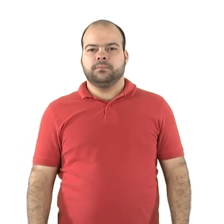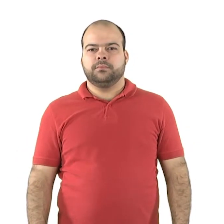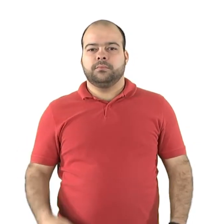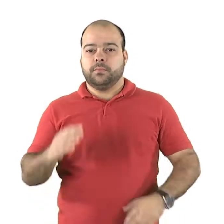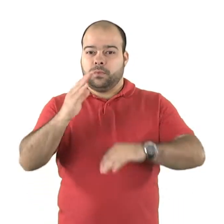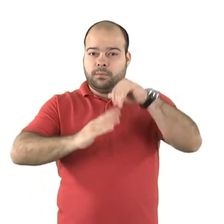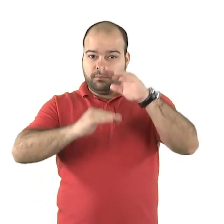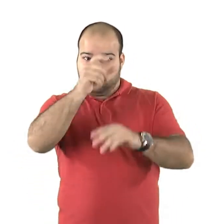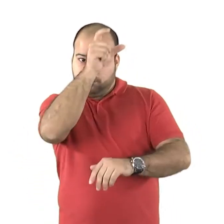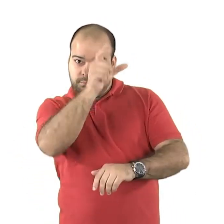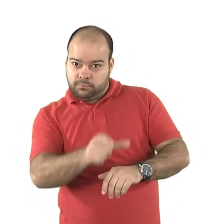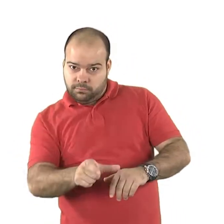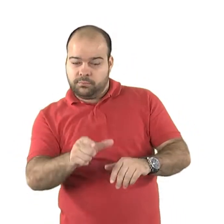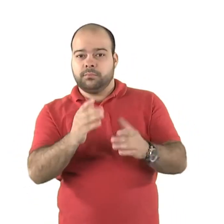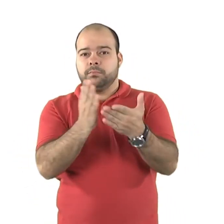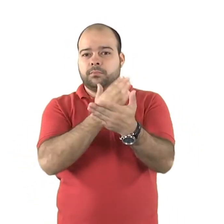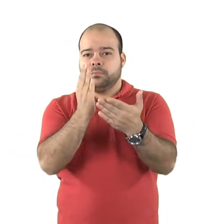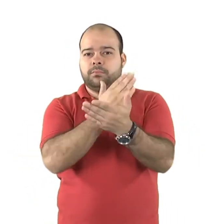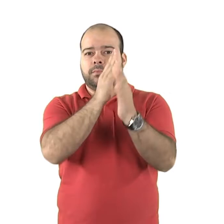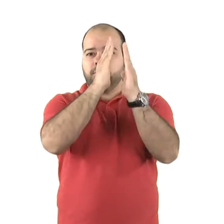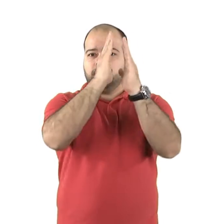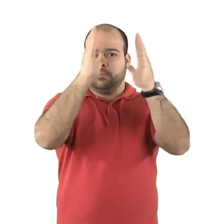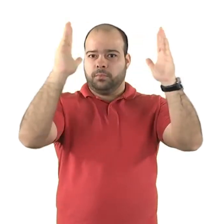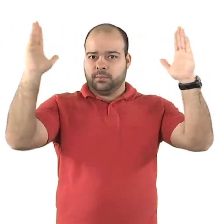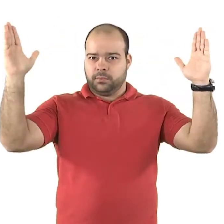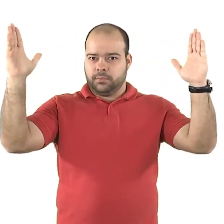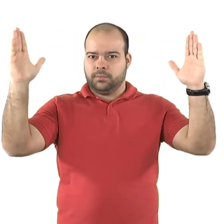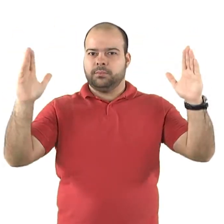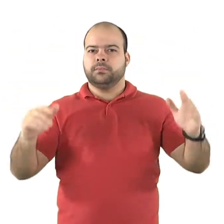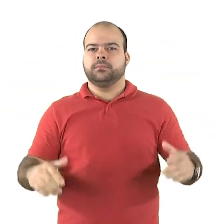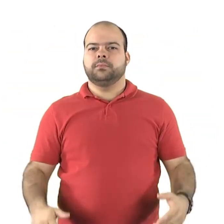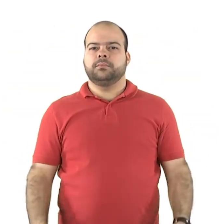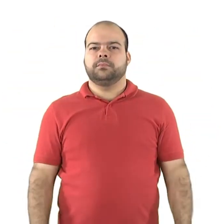Bibliotecária